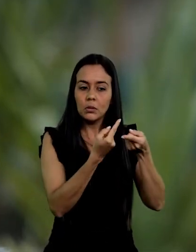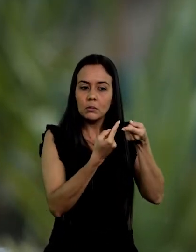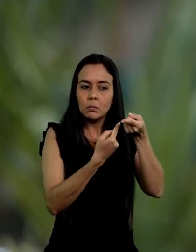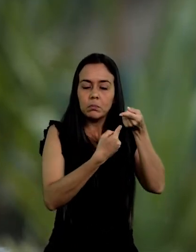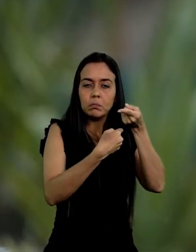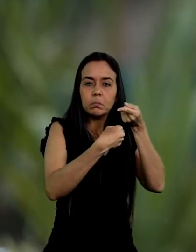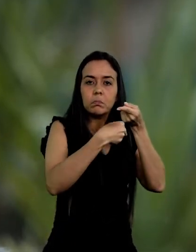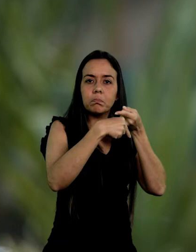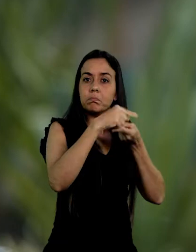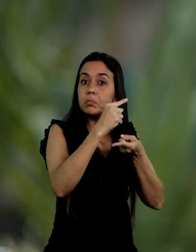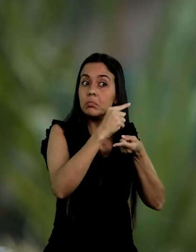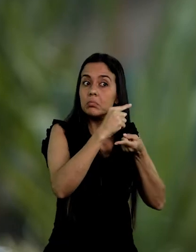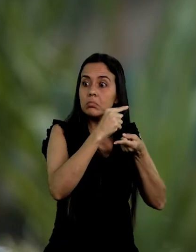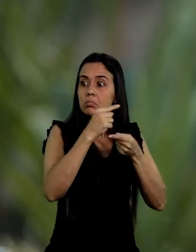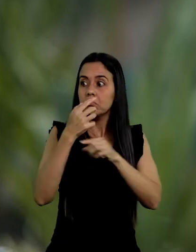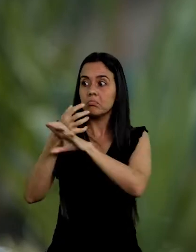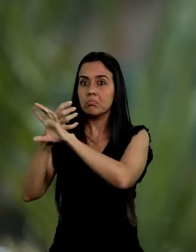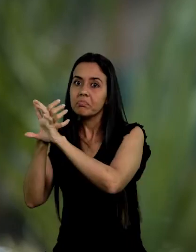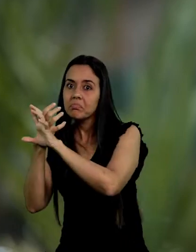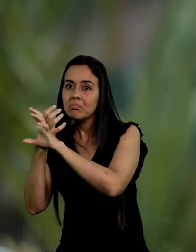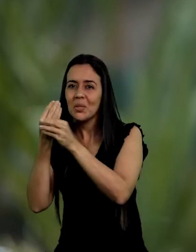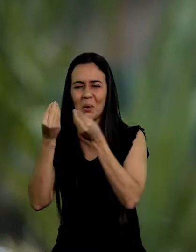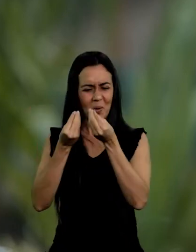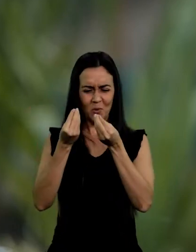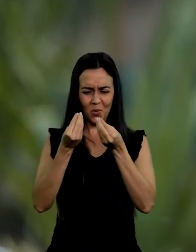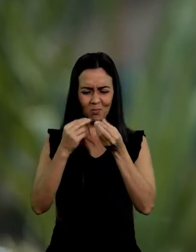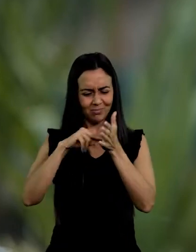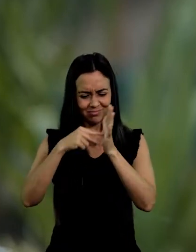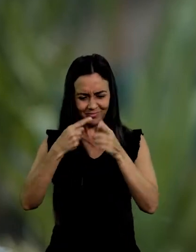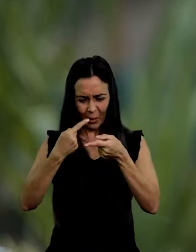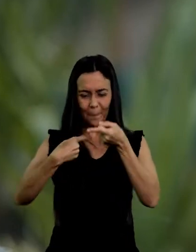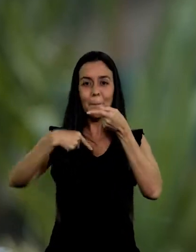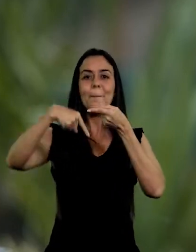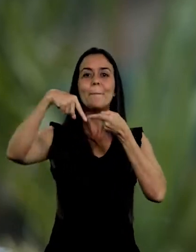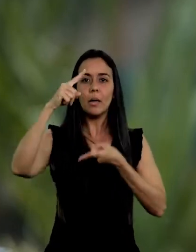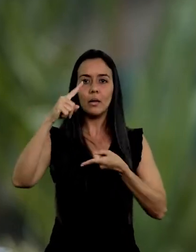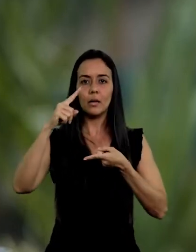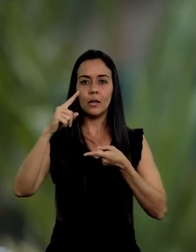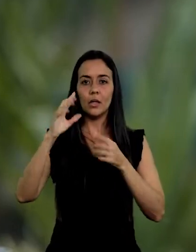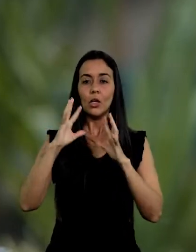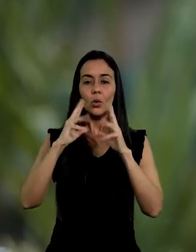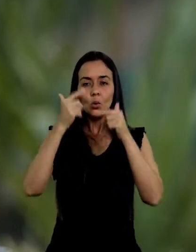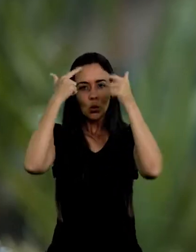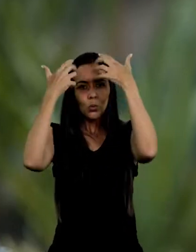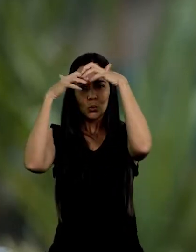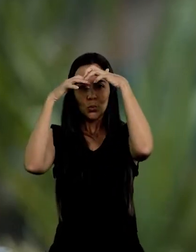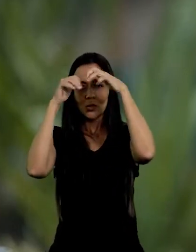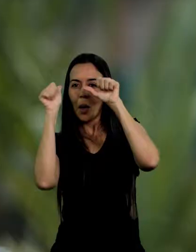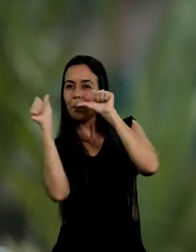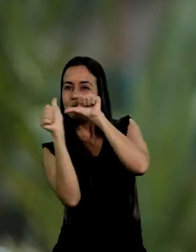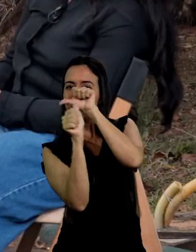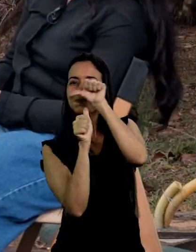grau de estresse pro cérebro, é uma outra mudança estrutural no jeito de se comunicar mesmo.